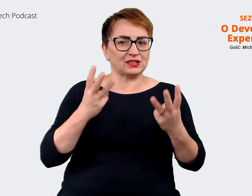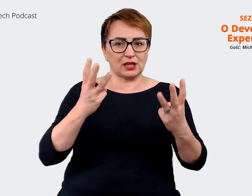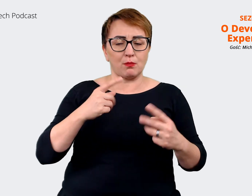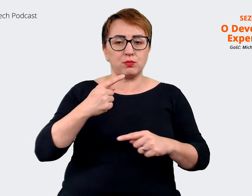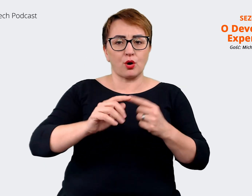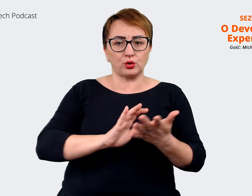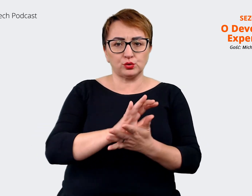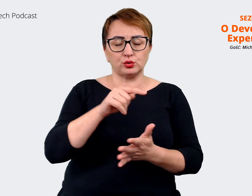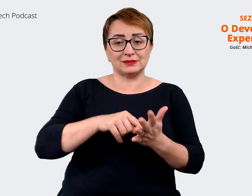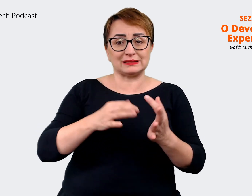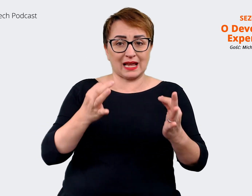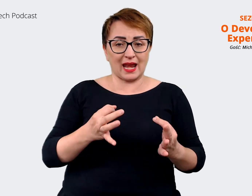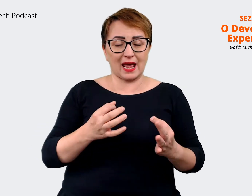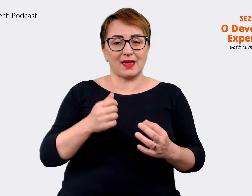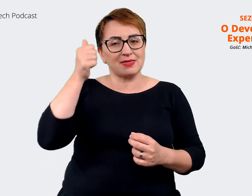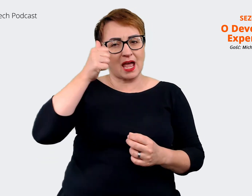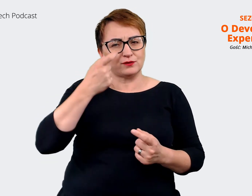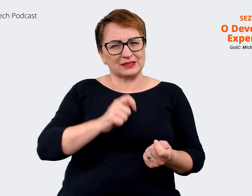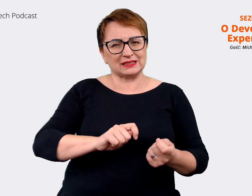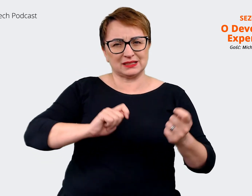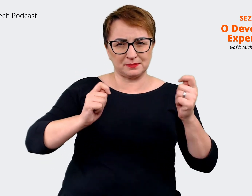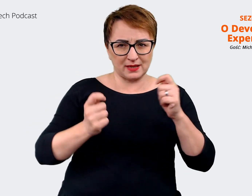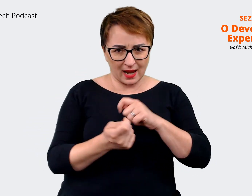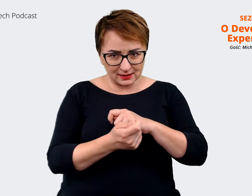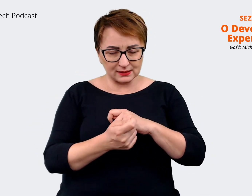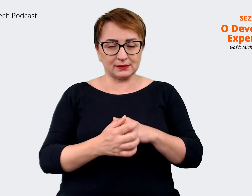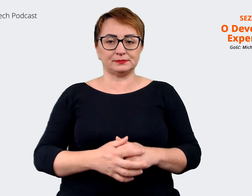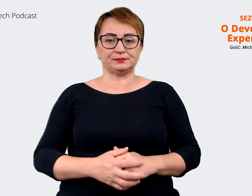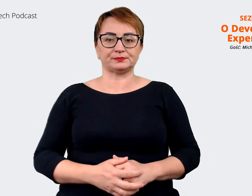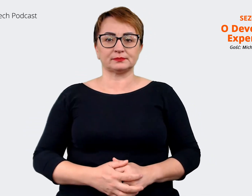który jest teraz, to troszeczkę nazywamy, właśnie "przenazywamy", że tak powiem,